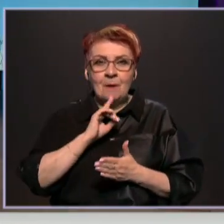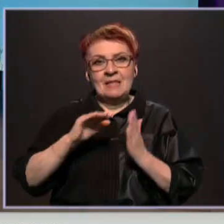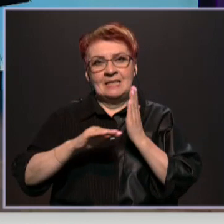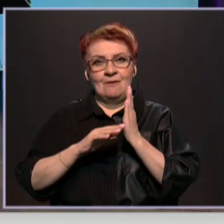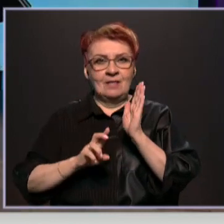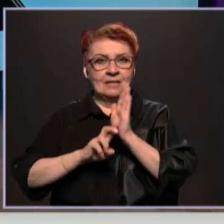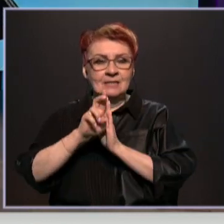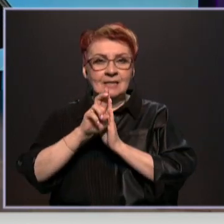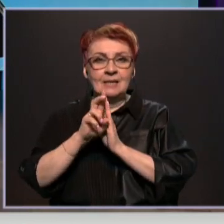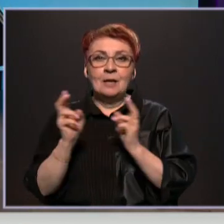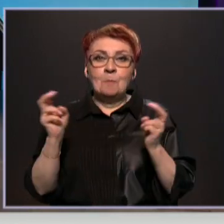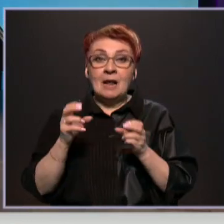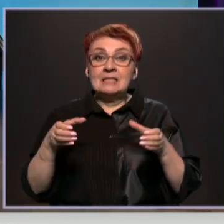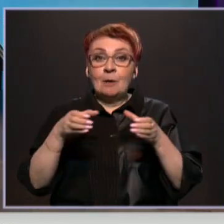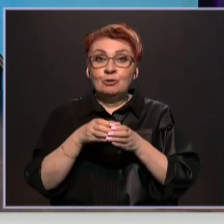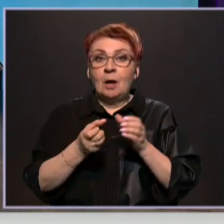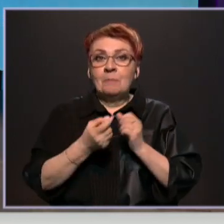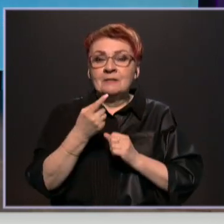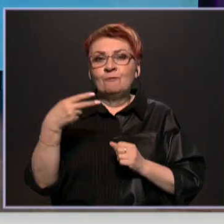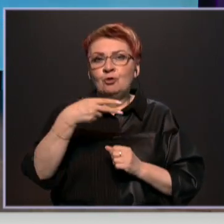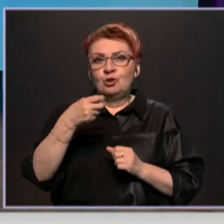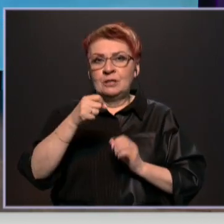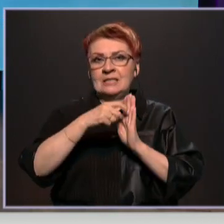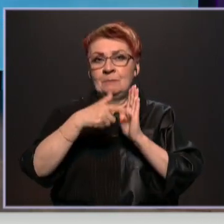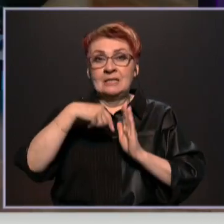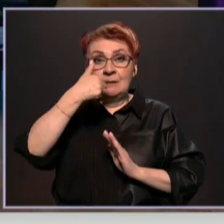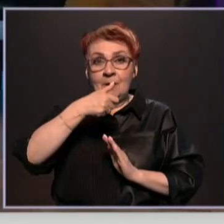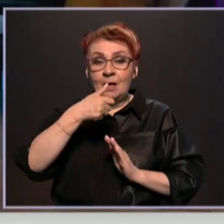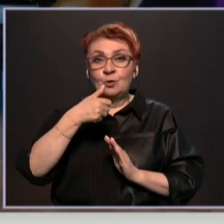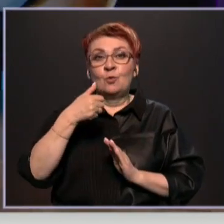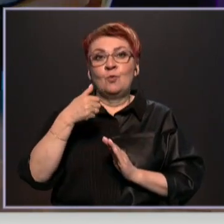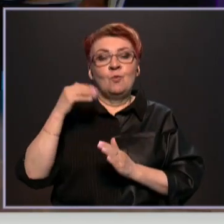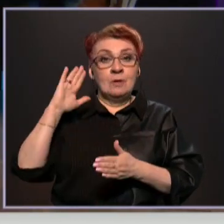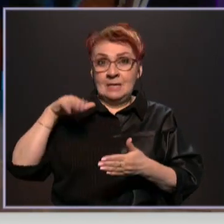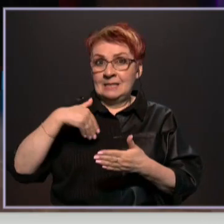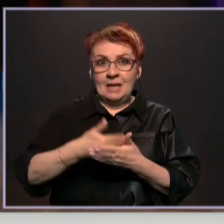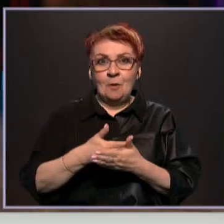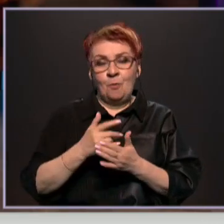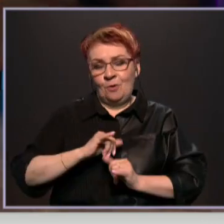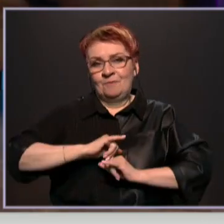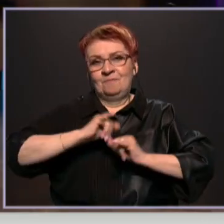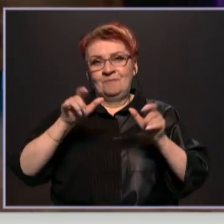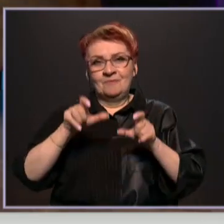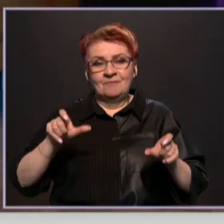приходская община образовалась в 2017 году и с тех пор постоянно Пополняется Молодежный